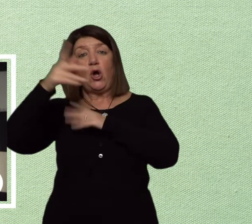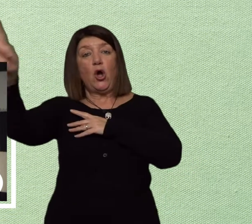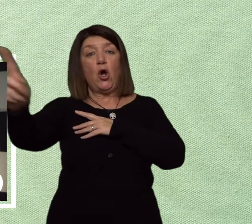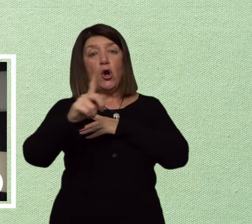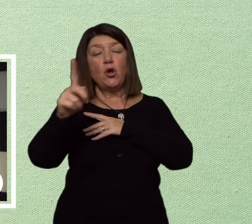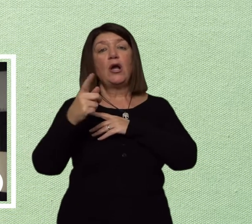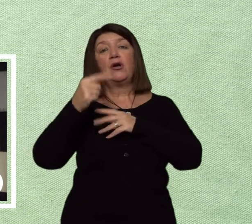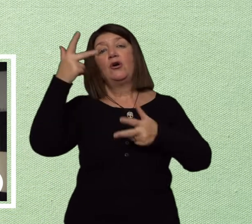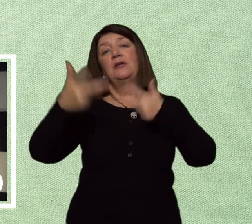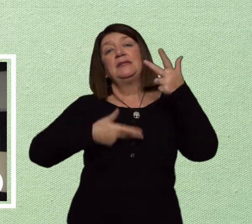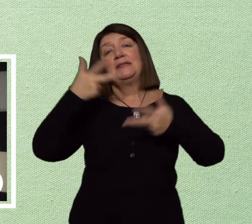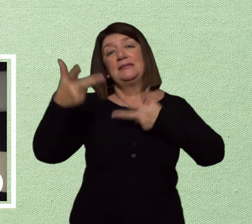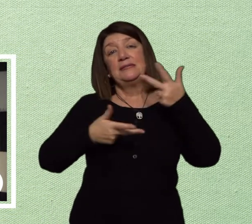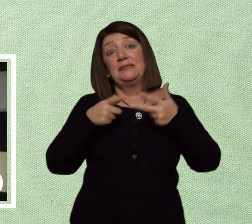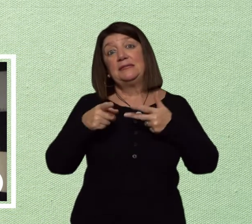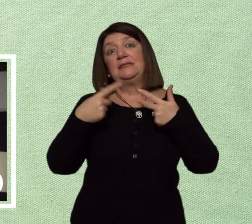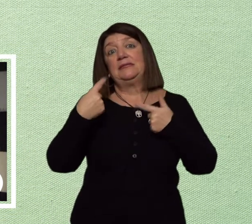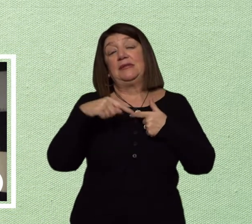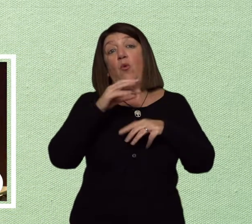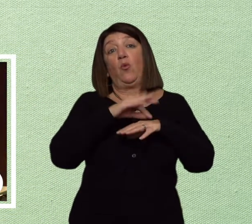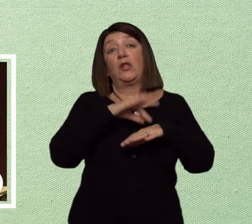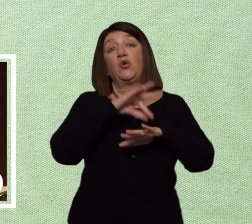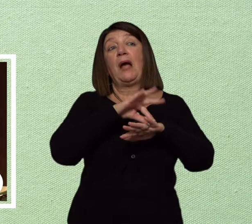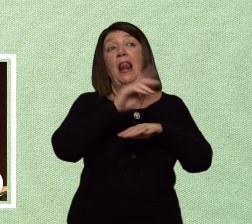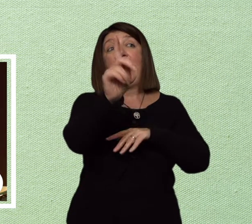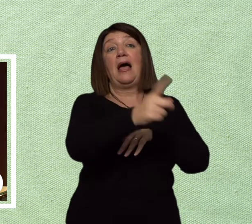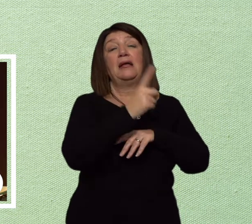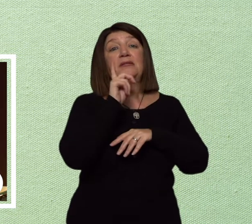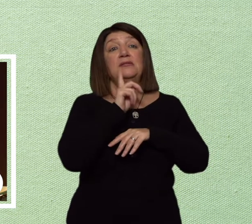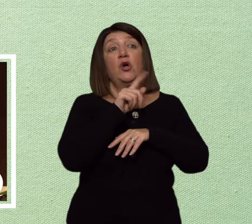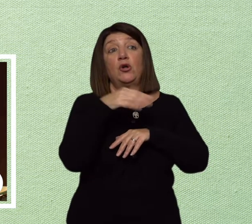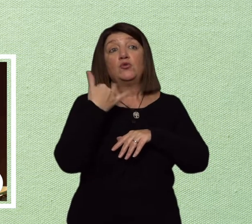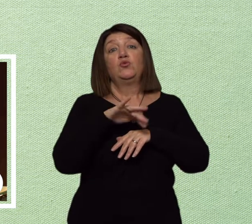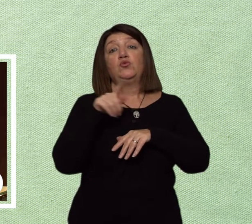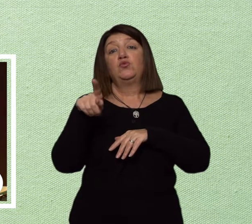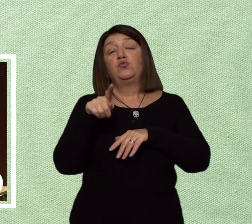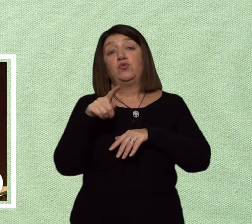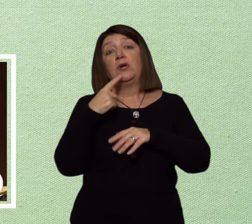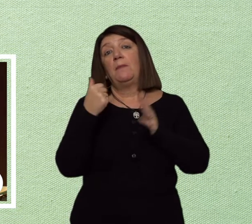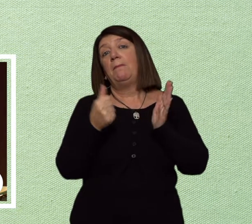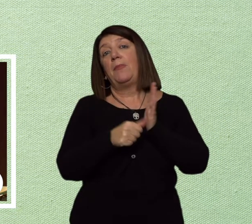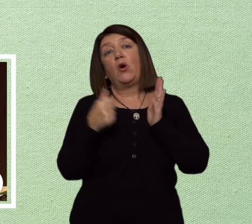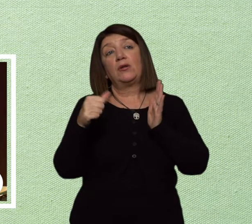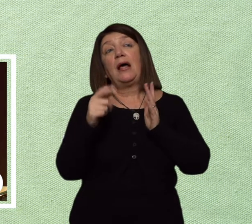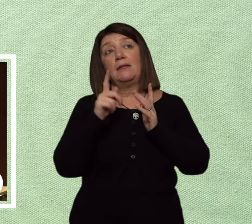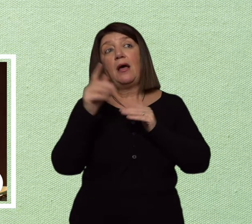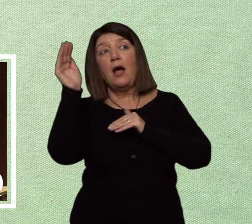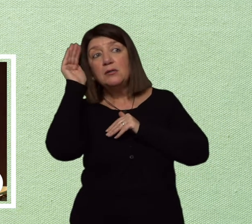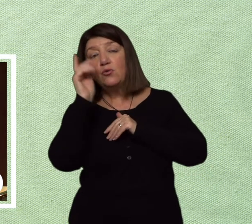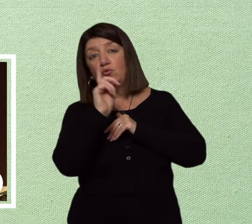fondamentale - Fondamentale per comunicare, per magari ascoltare le sue richieste poi comunicare